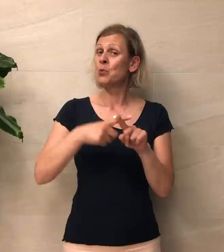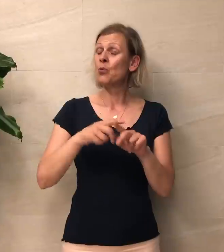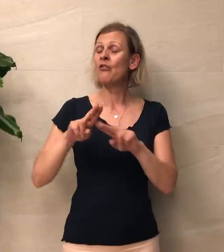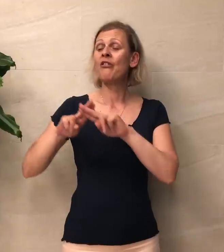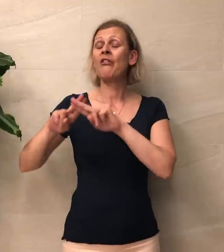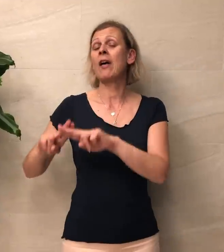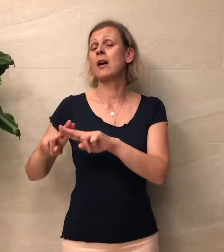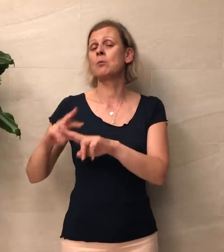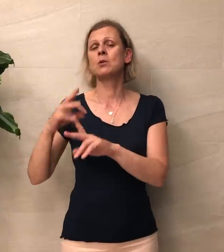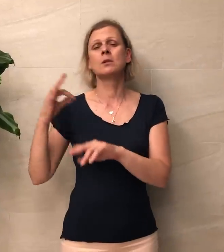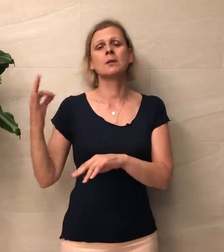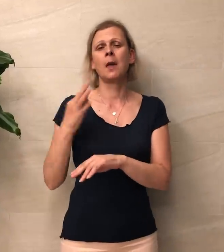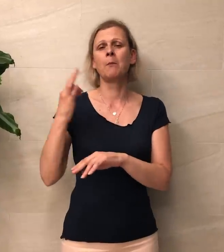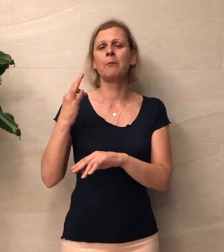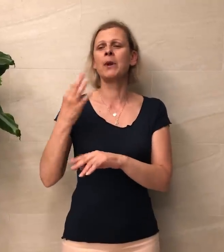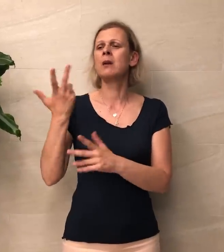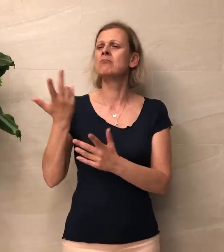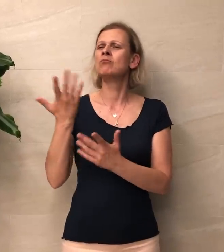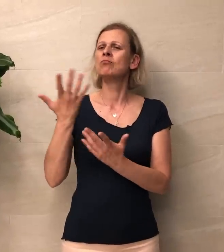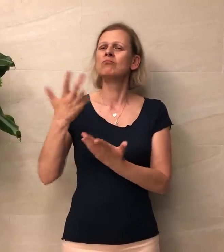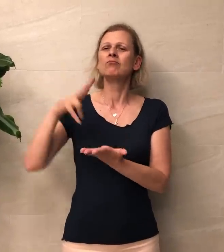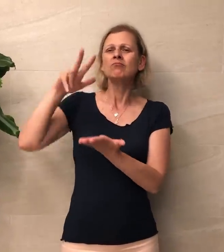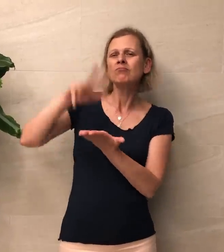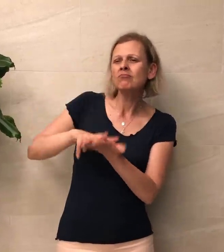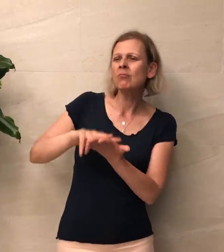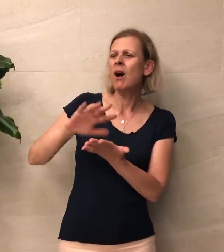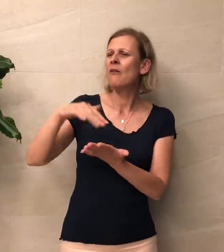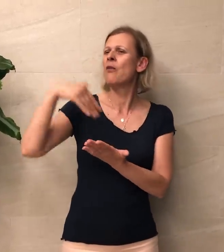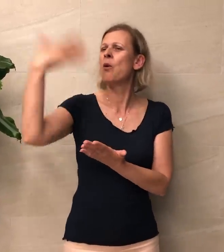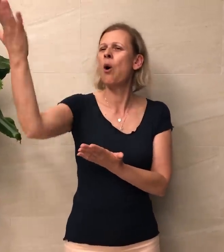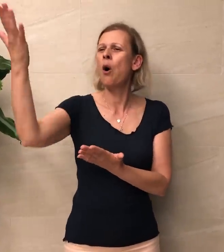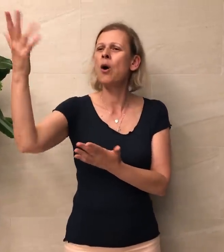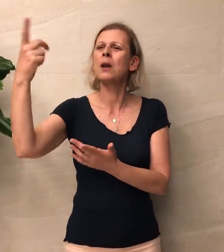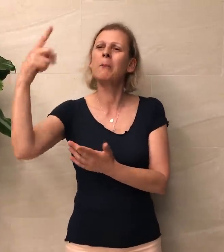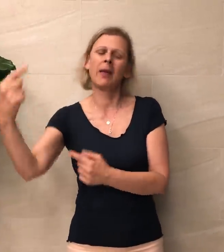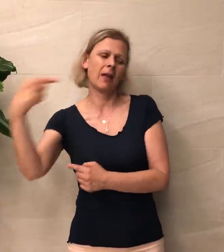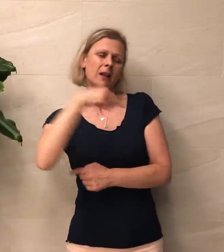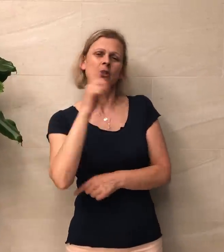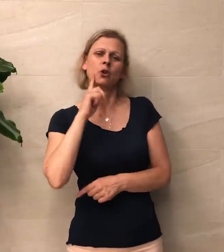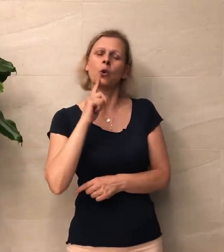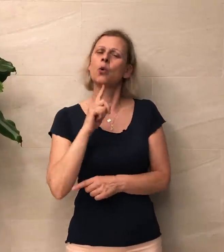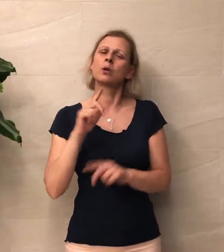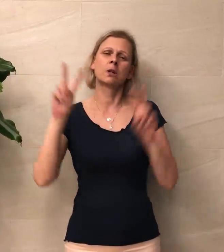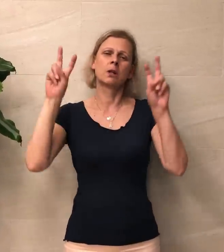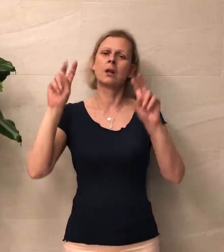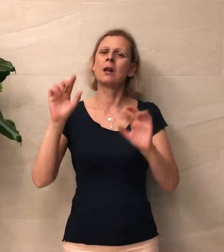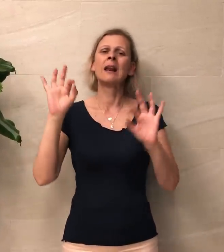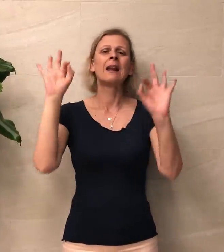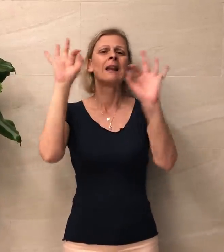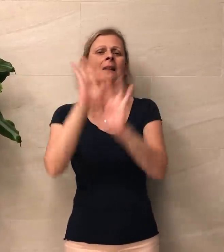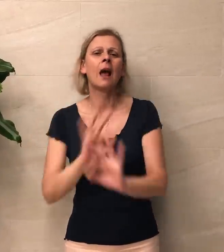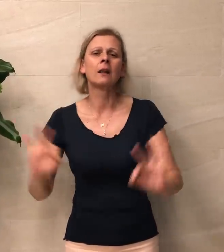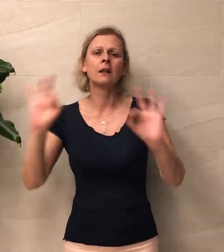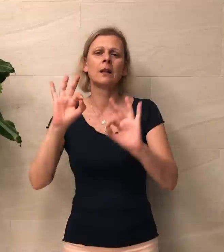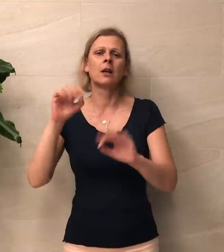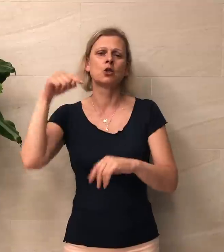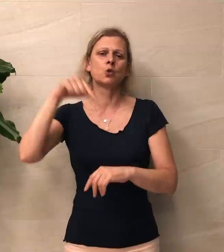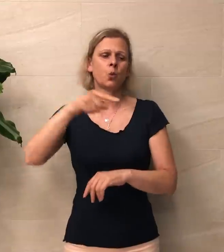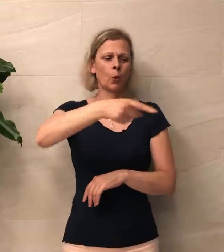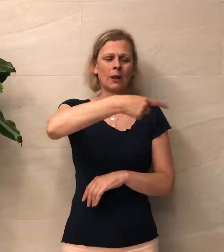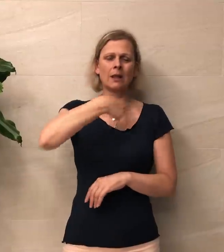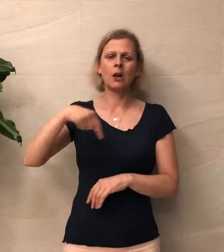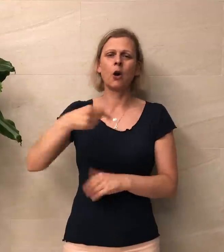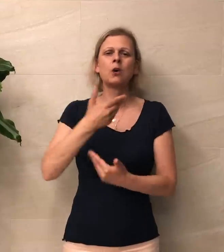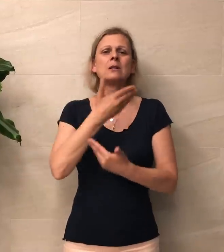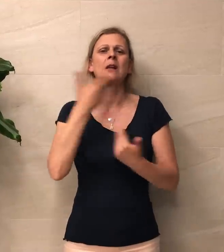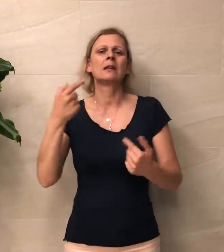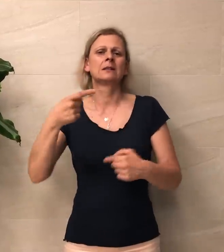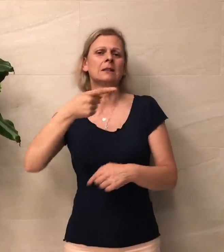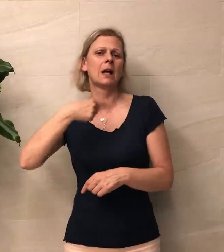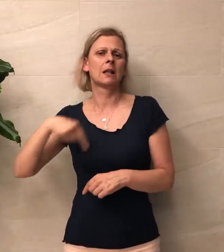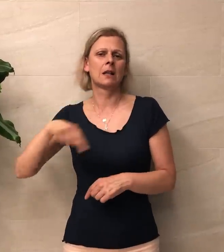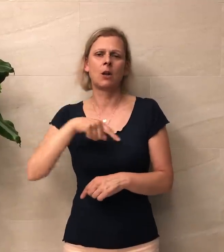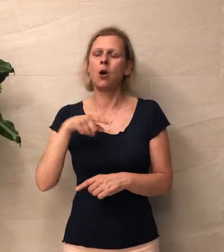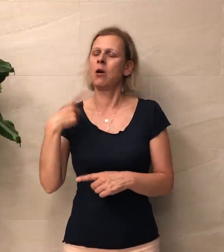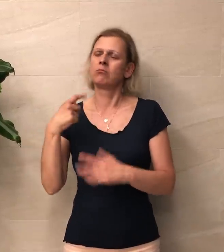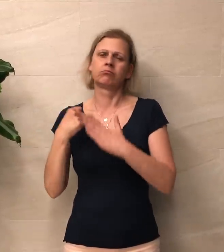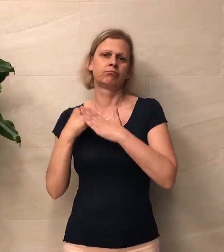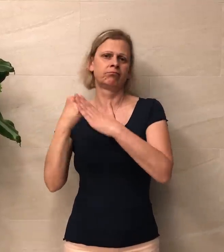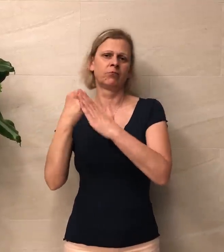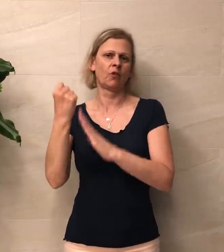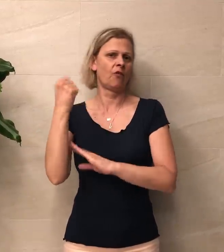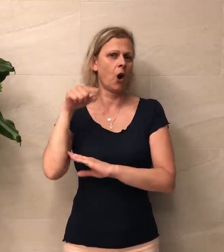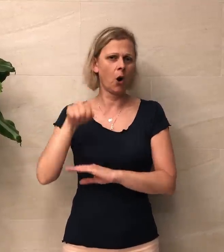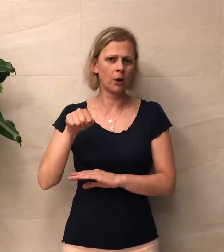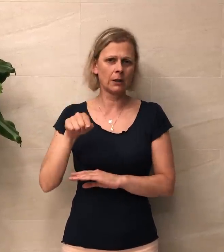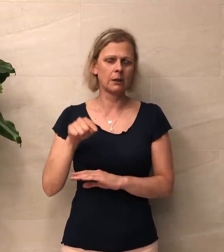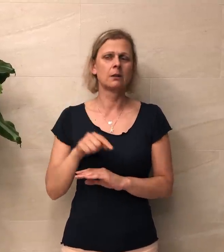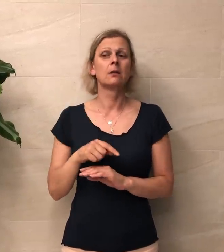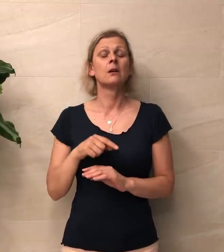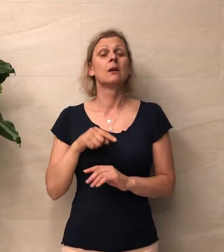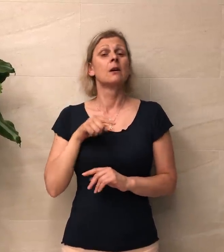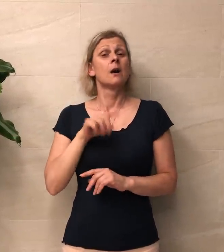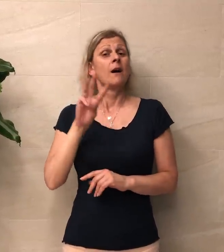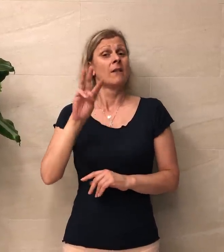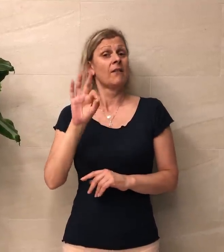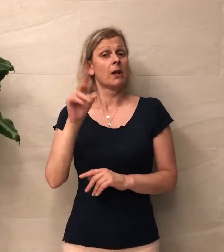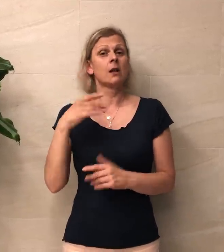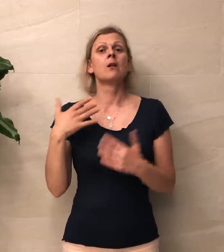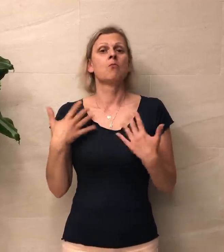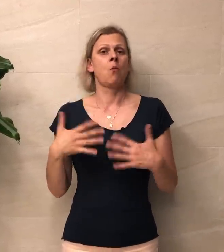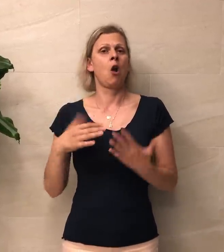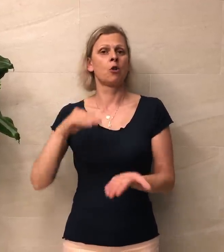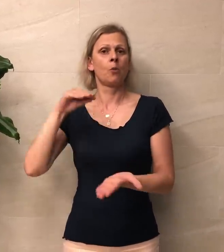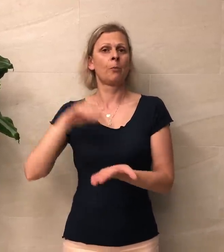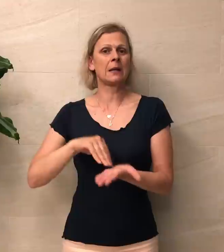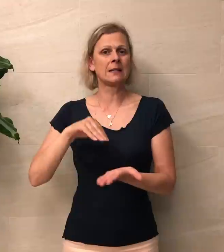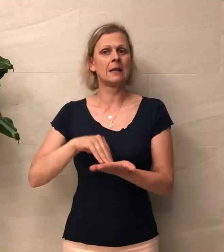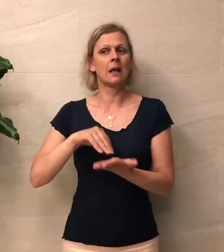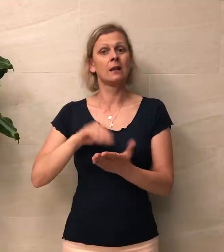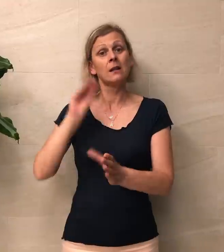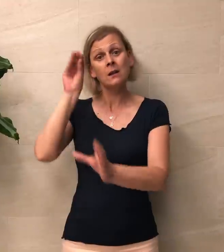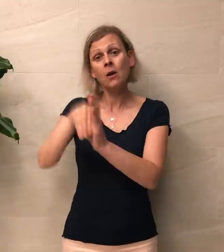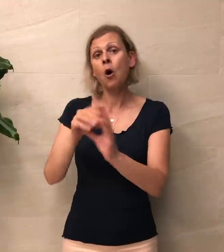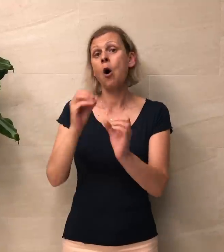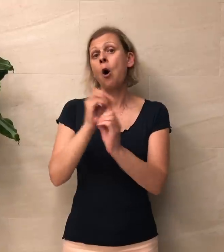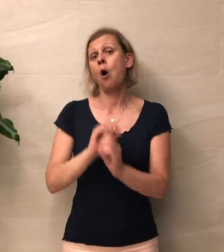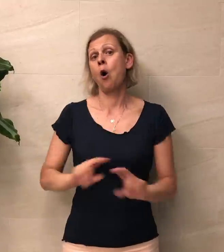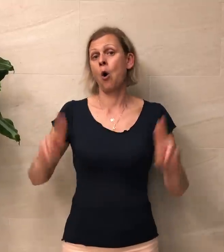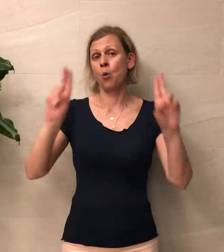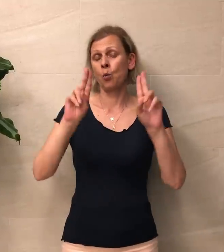Inoltre, non verranno più prese decisioni dall’esterno: “Niente su di noi, senza di noi”. La WFD è molto presente in ambito ONU e anche all’interno di alcuni